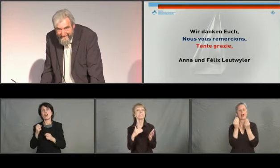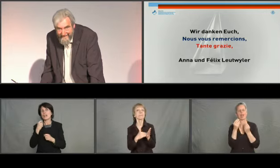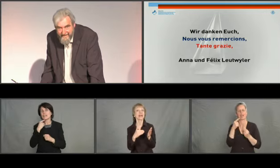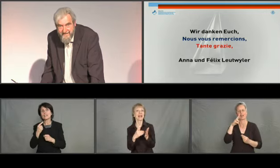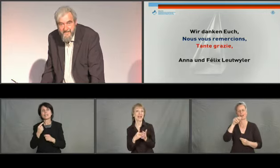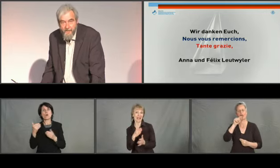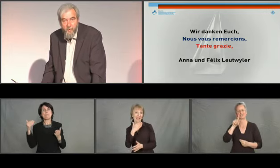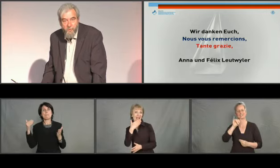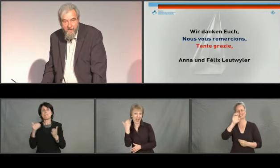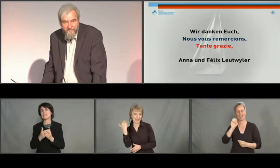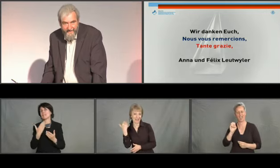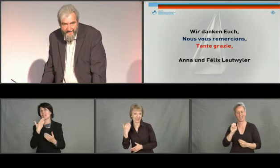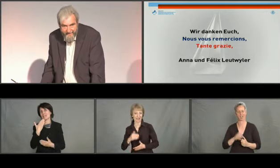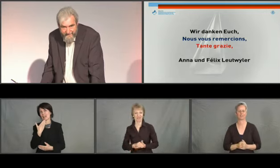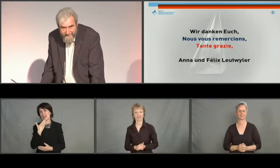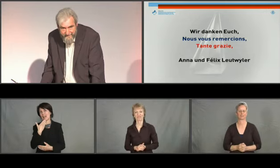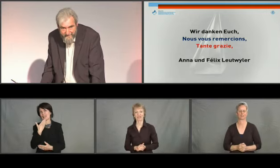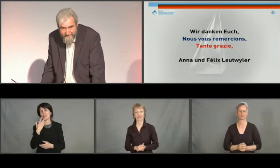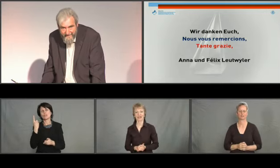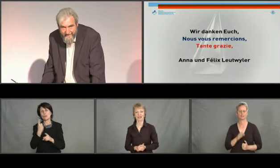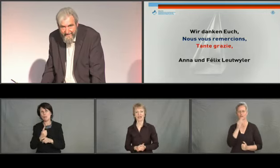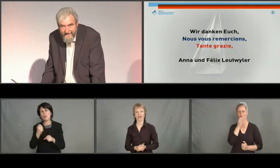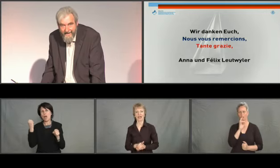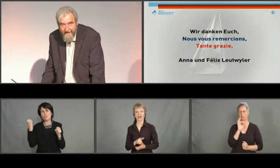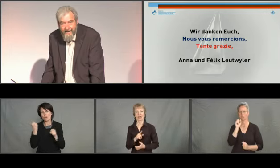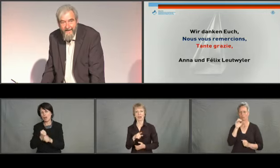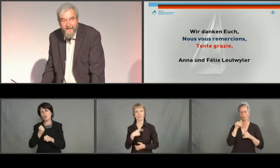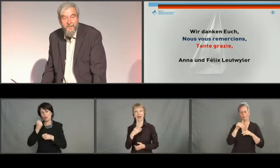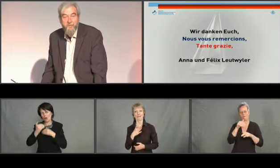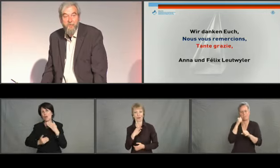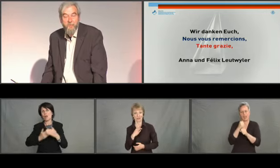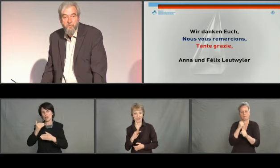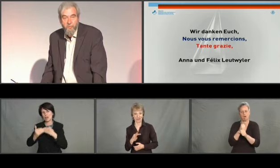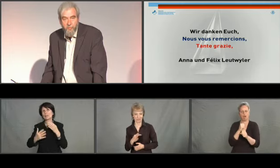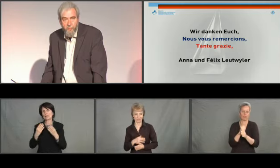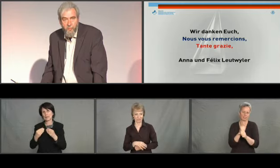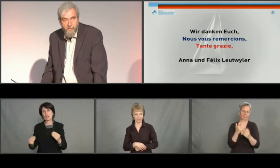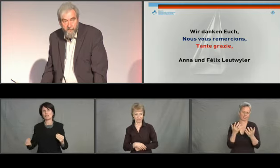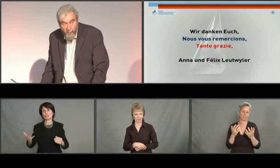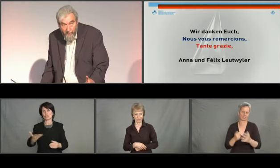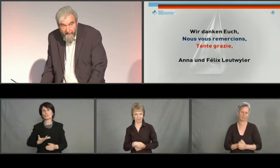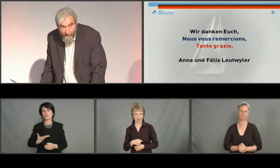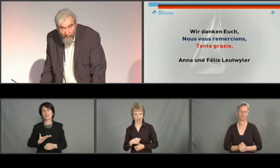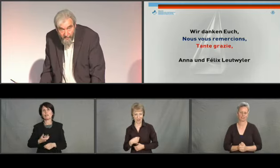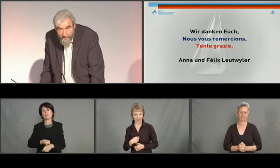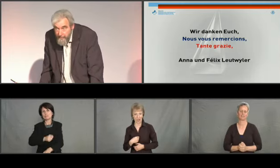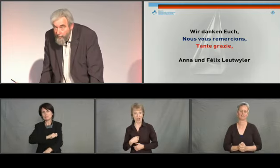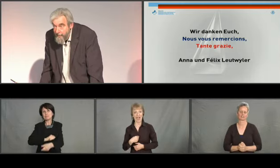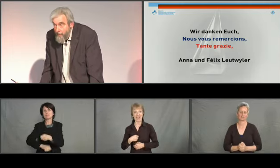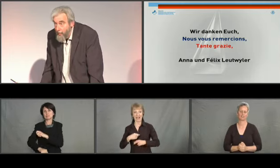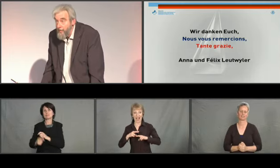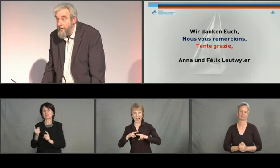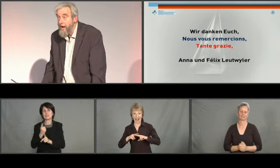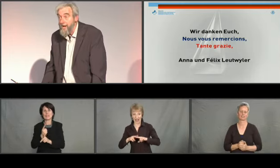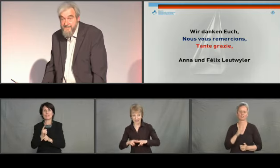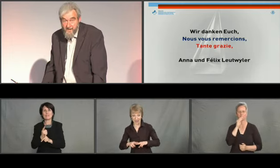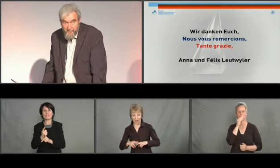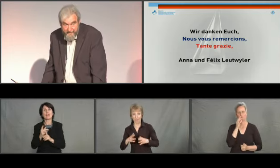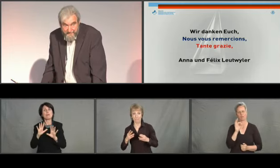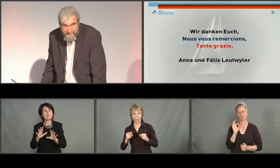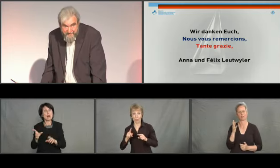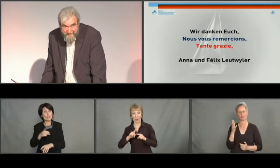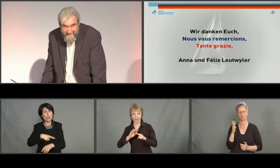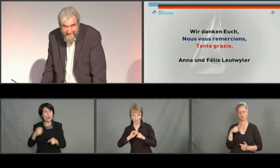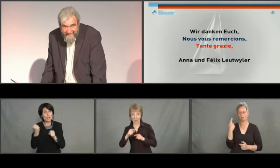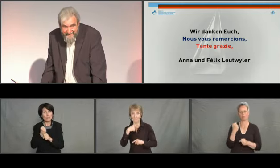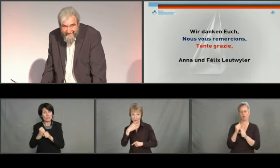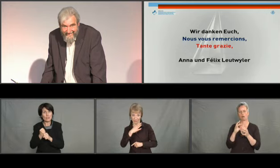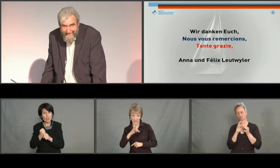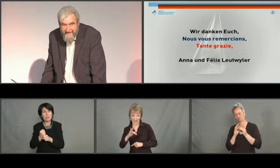il restera beaucoup a faire et nous le ferons ensemble,